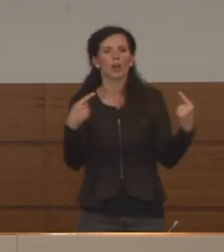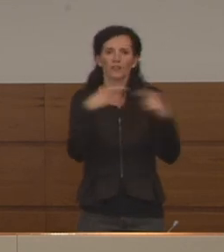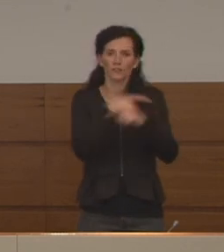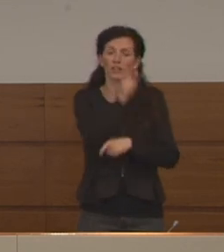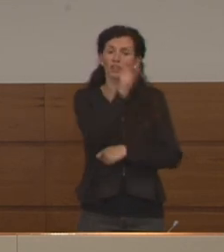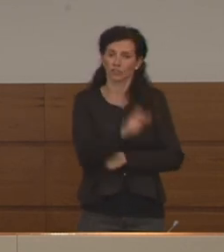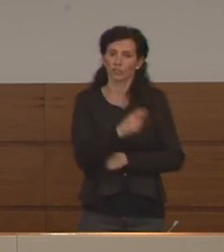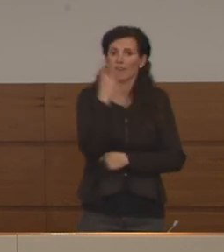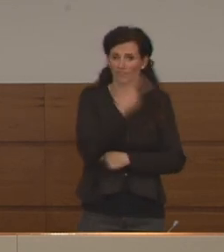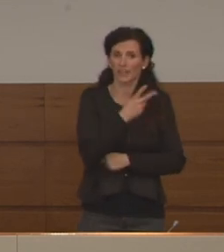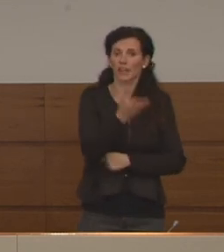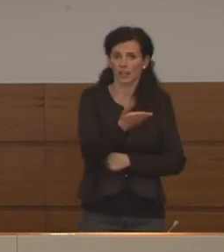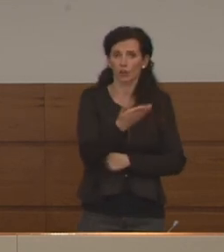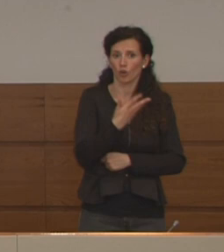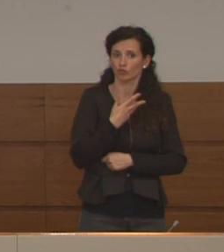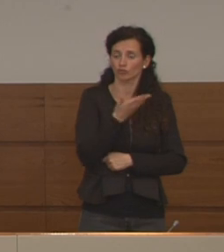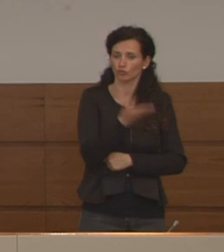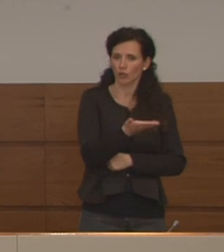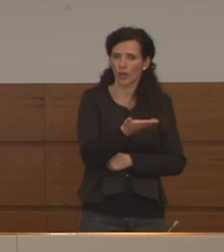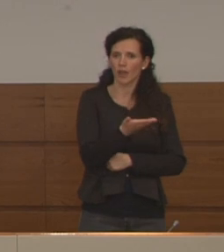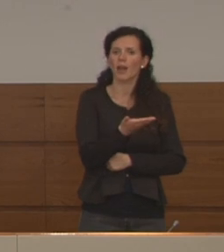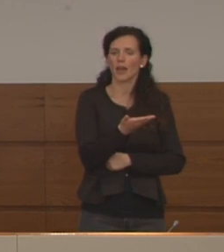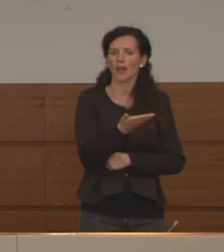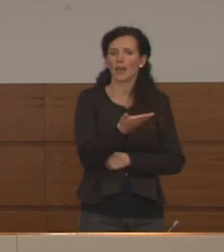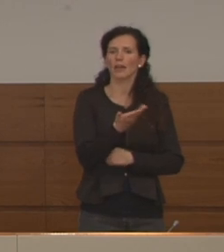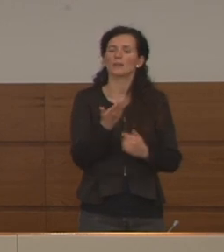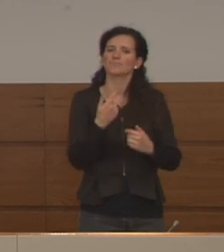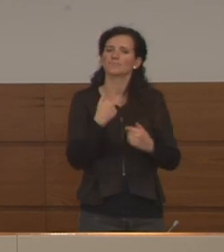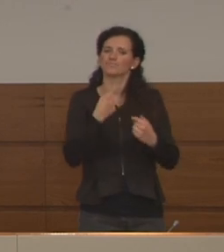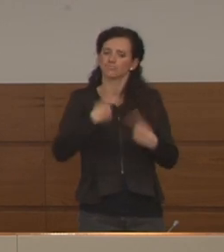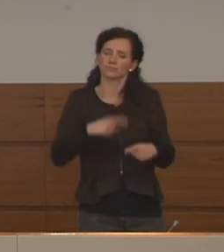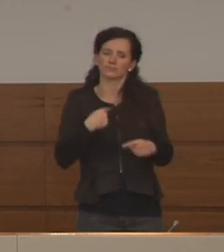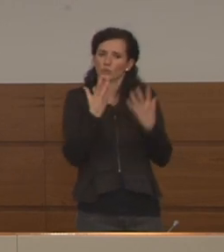sierologia ma che possiamo considerare suscettibili in maniera conservativa.